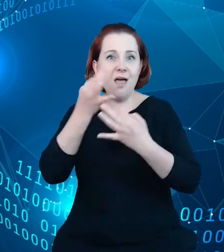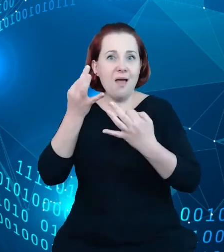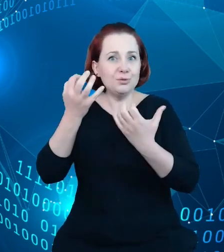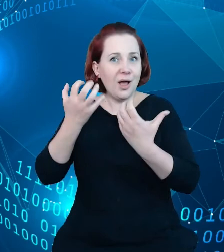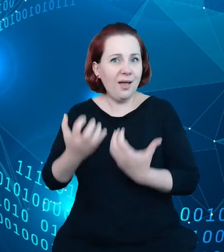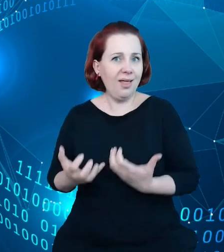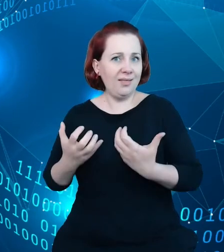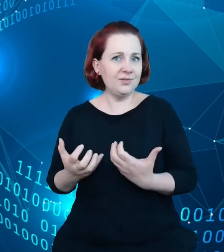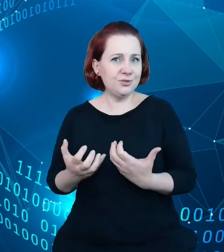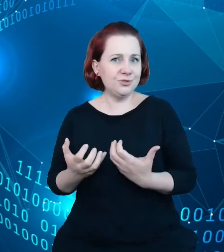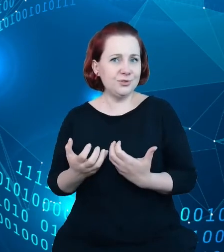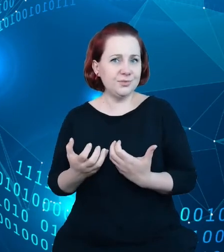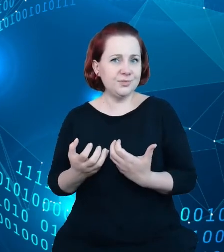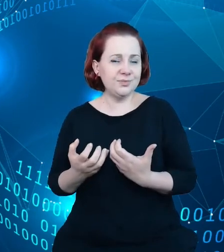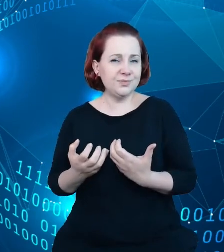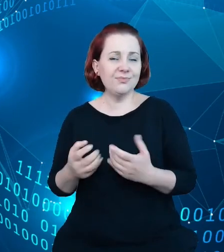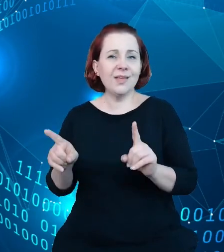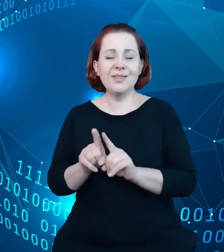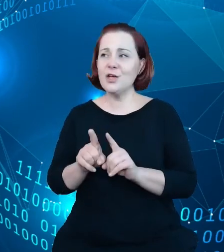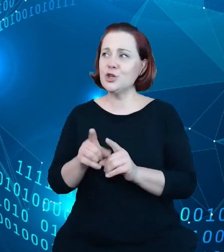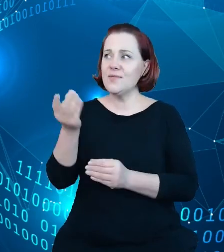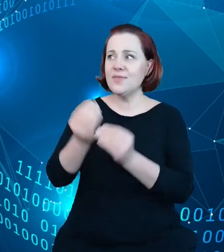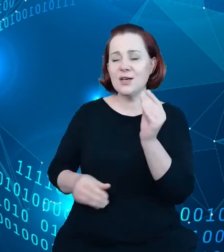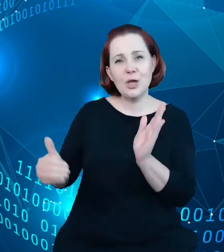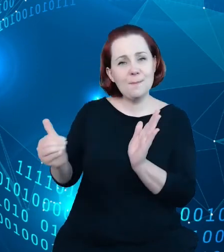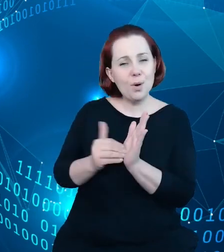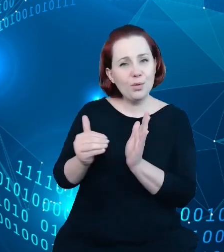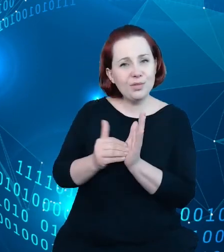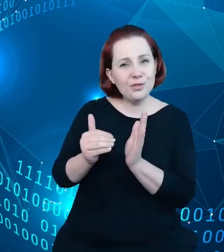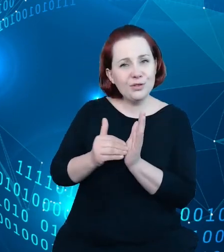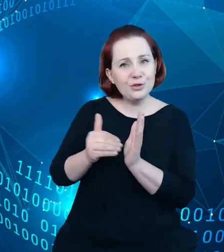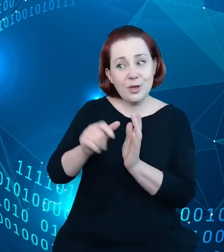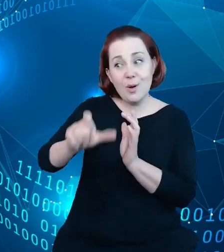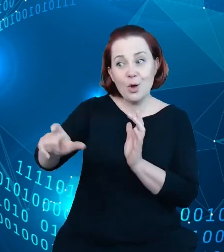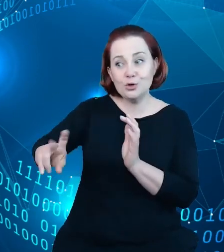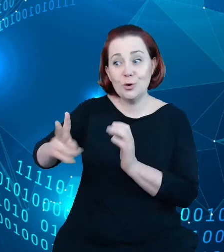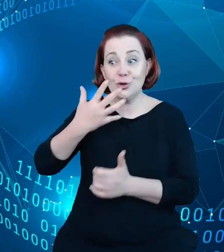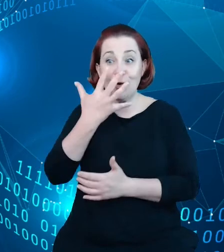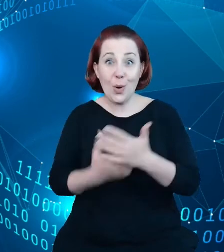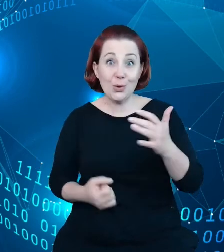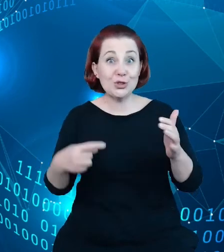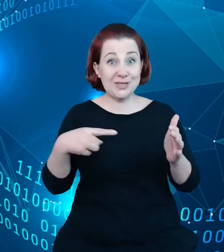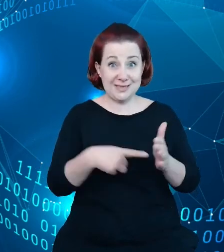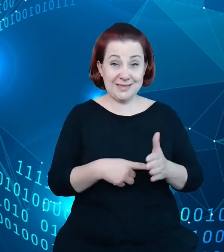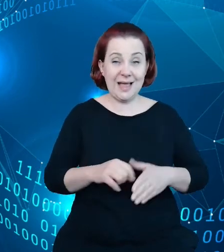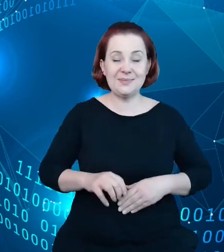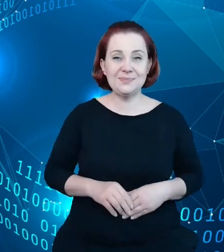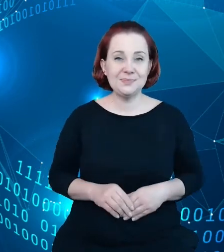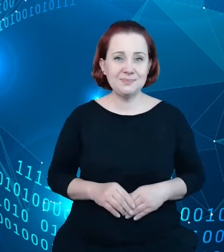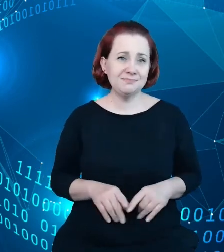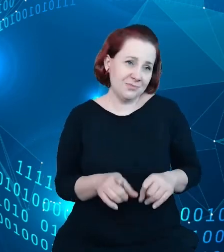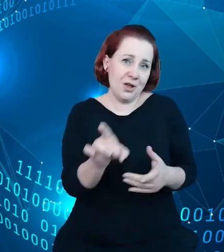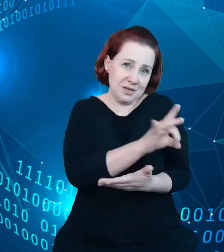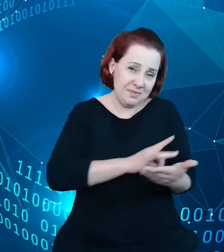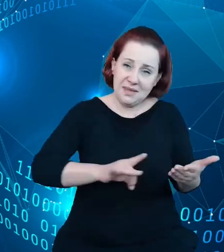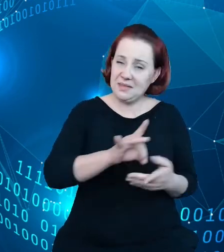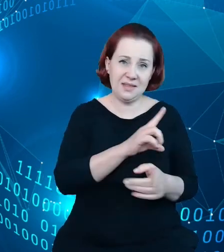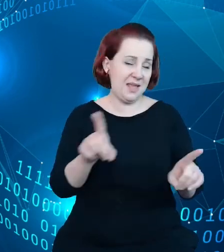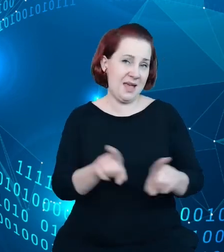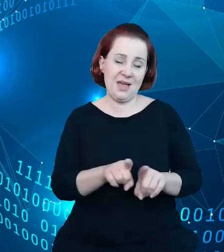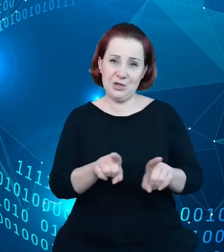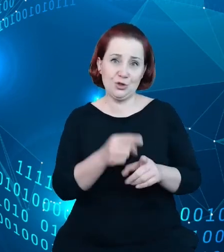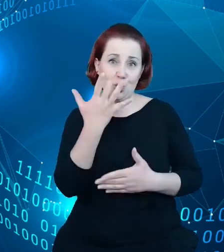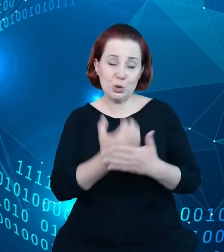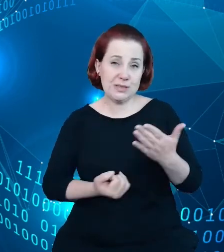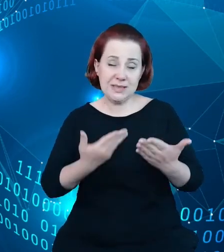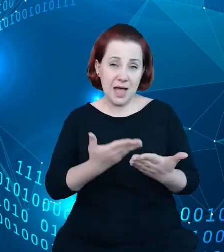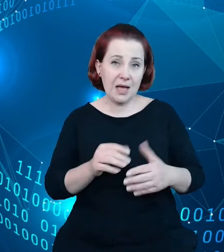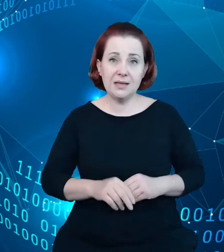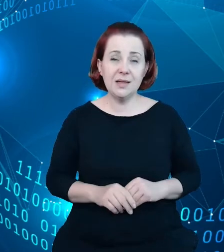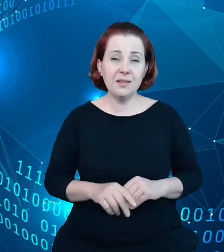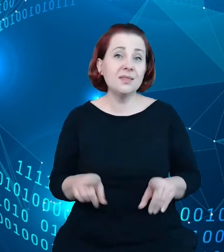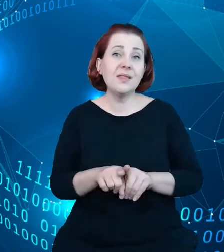potrzebę odbiorców, którymi są też gminy i sami przedsiębiorcy ku temu, żeby